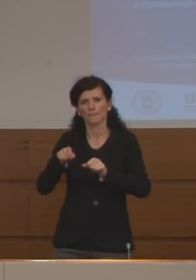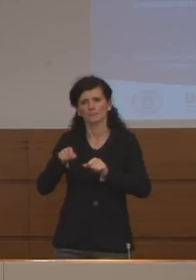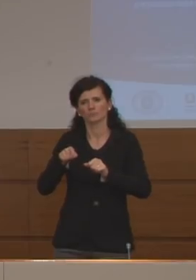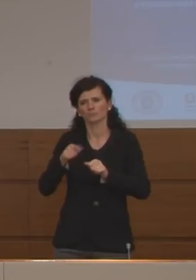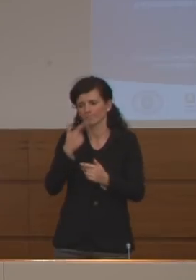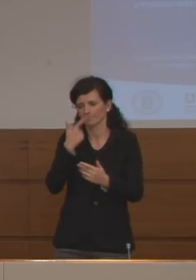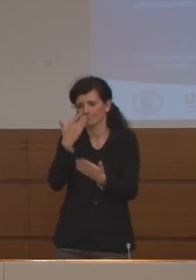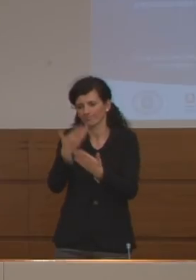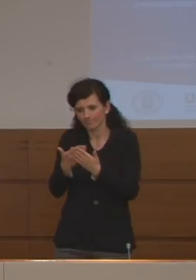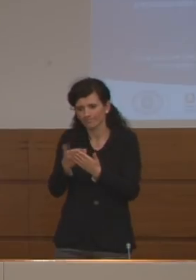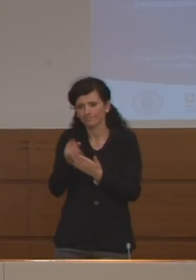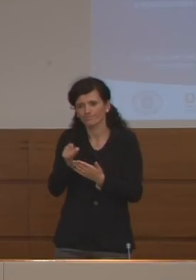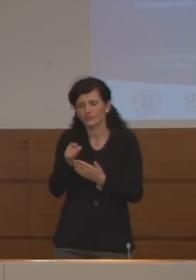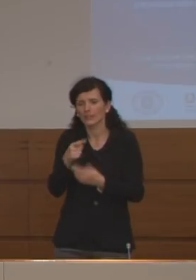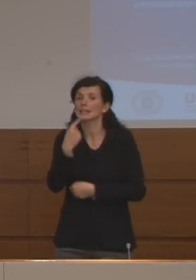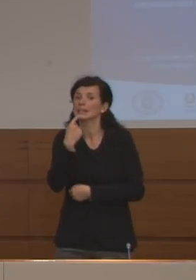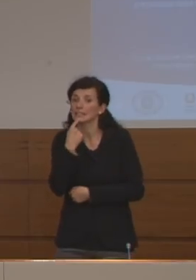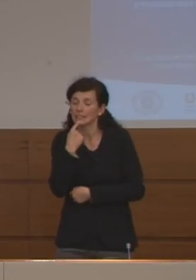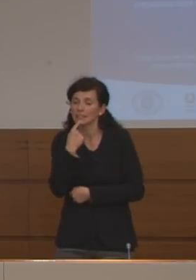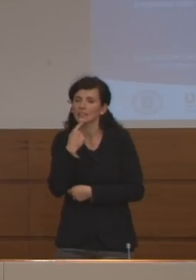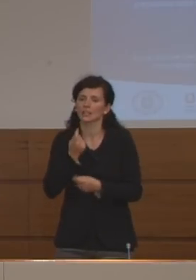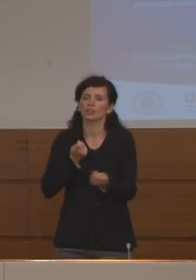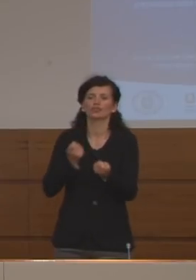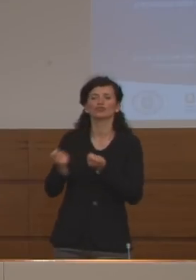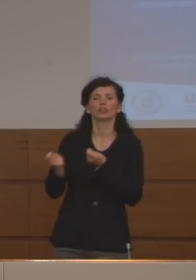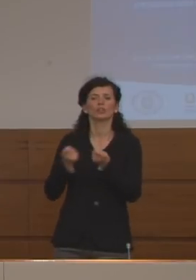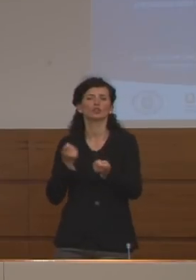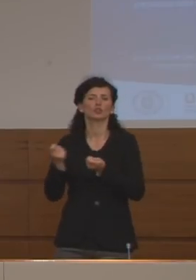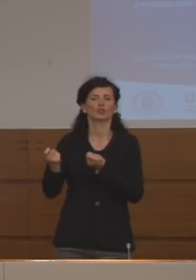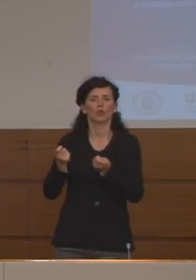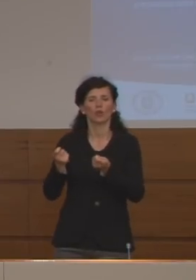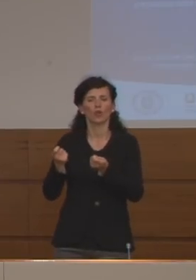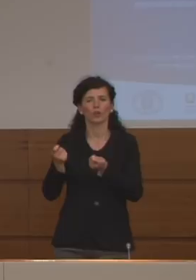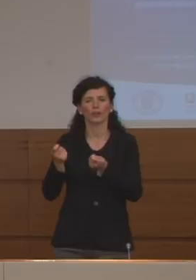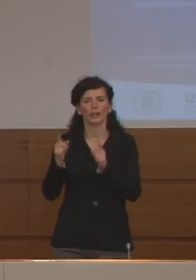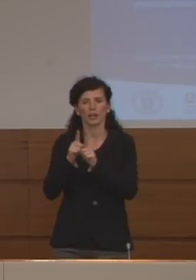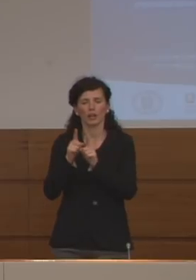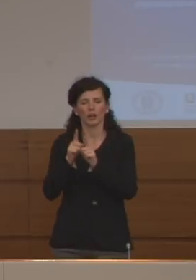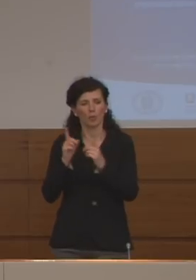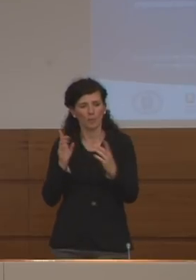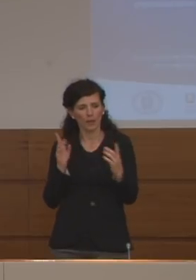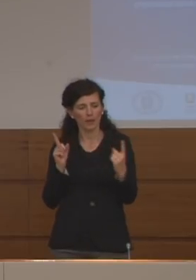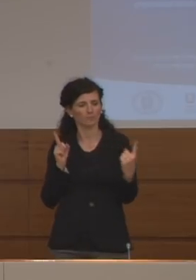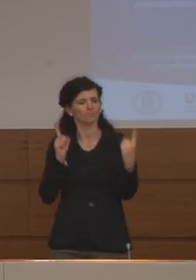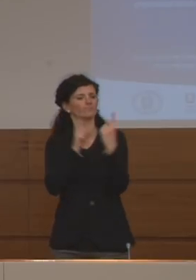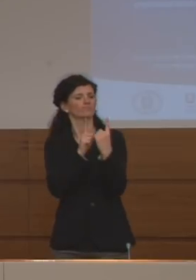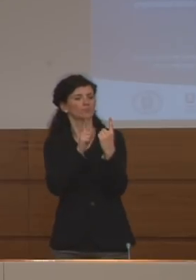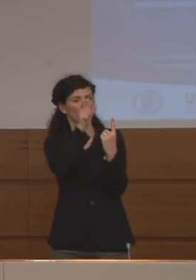a coloro che hanno una gestione chiamiamola da meno intensivistica e meno